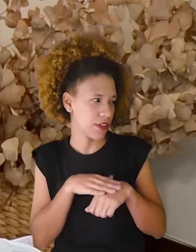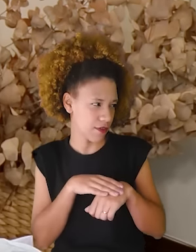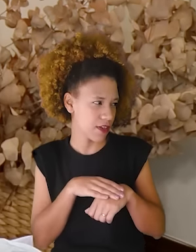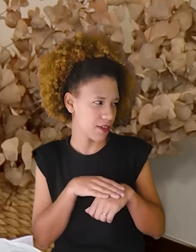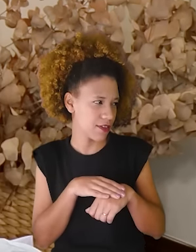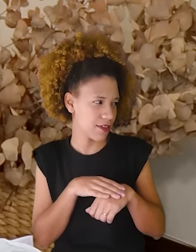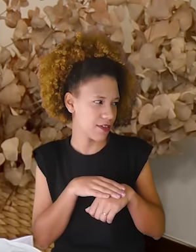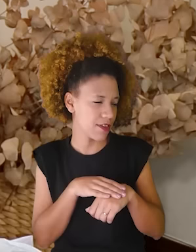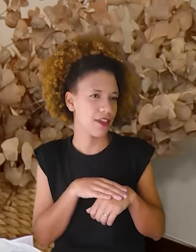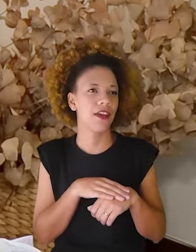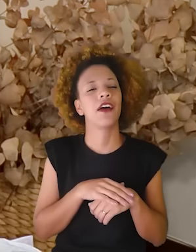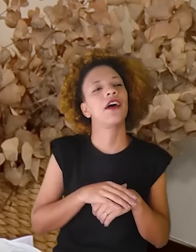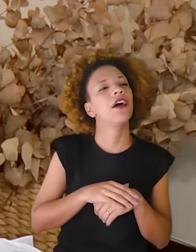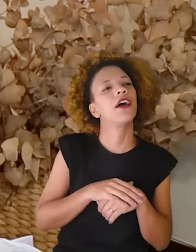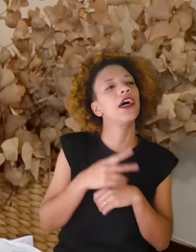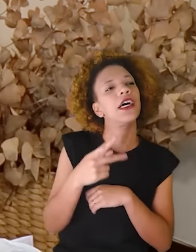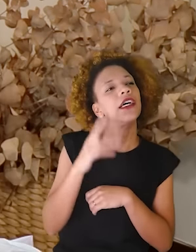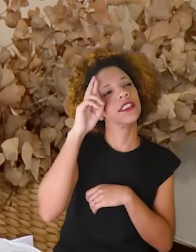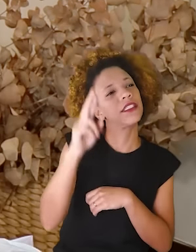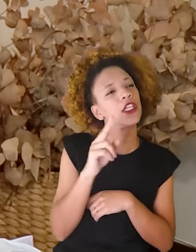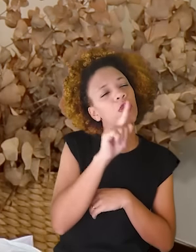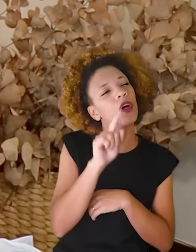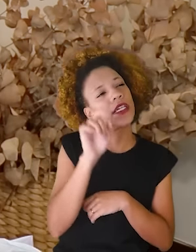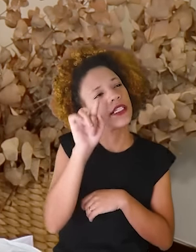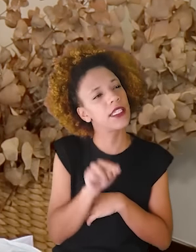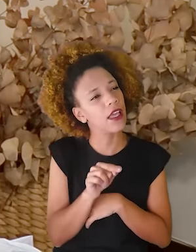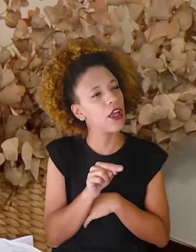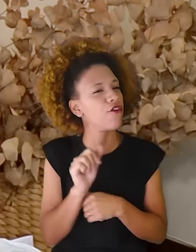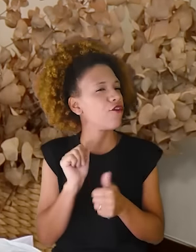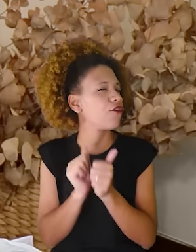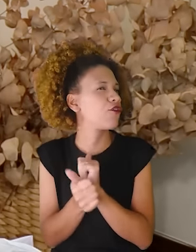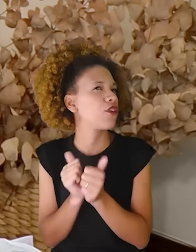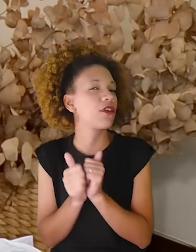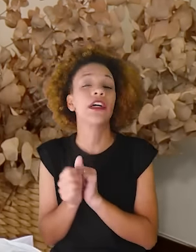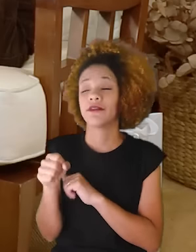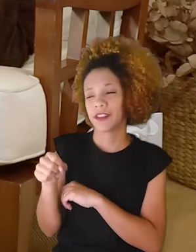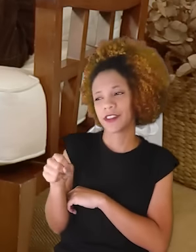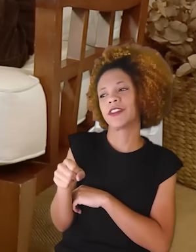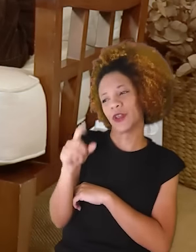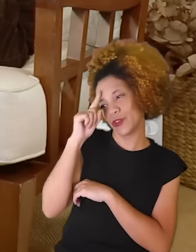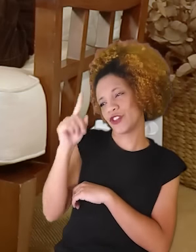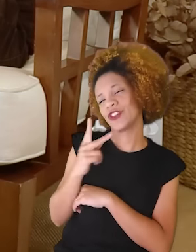fez isso não foi aí seu Zé foi algum jogo de futebol que ele foi ah foi Dia dos Pais Dia dos